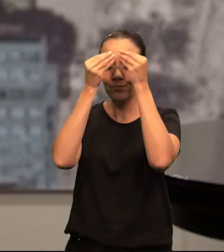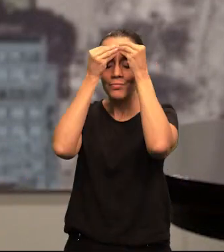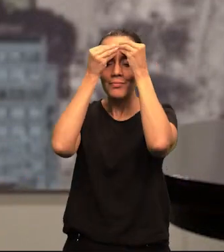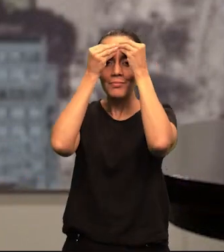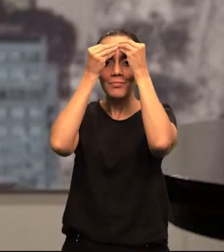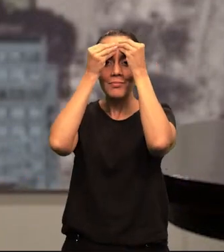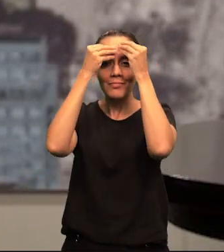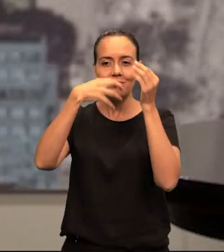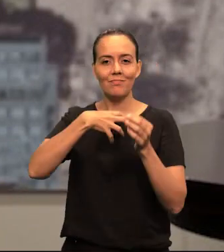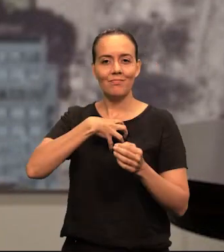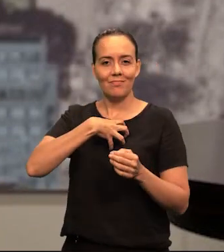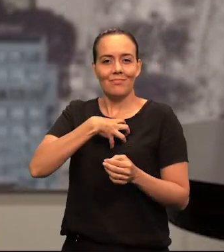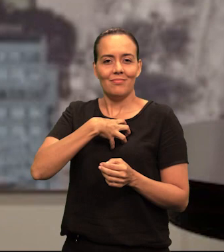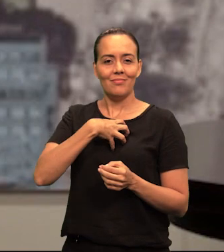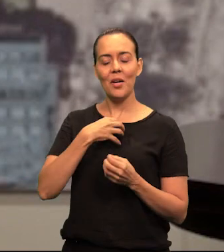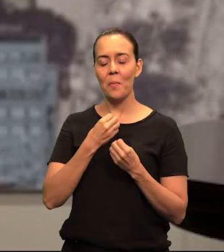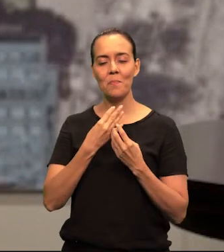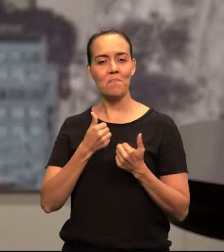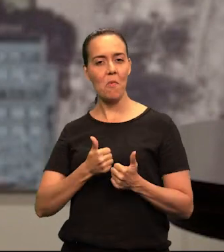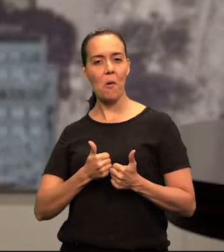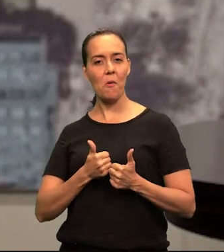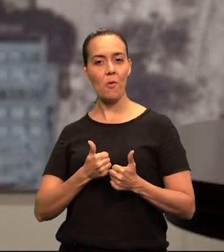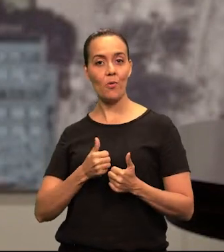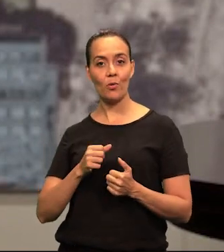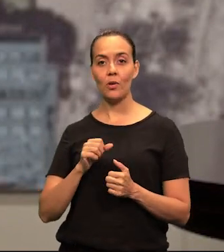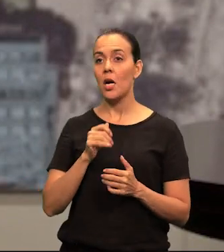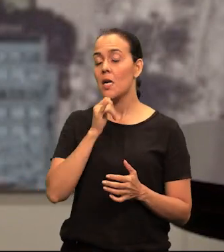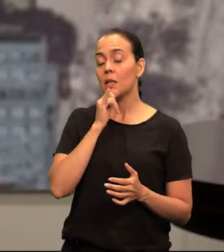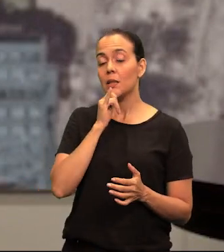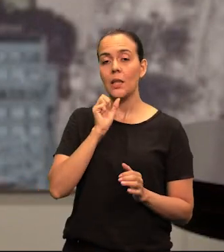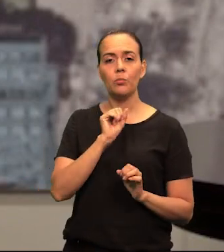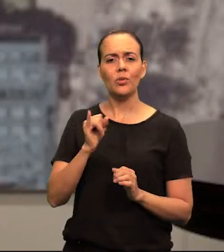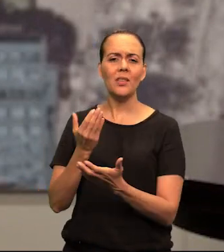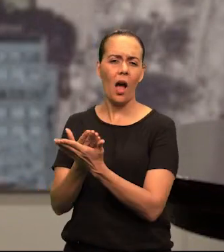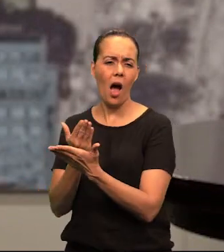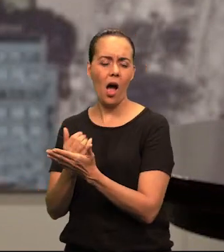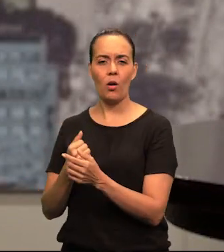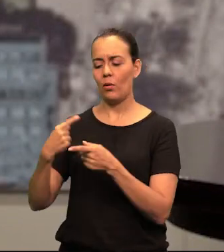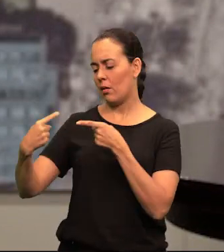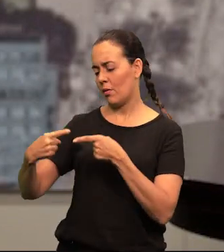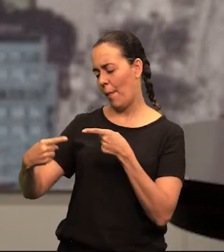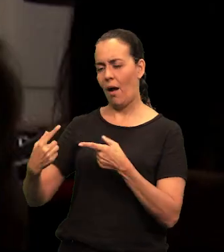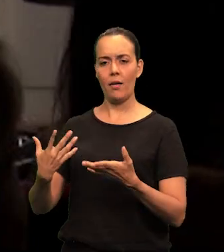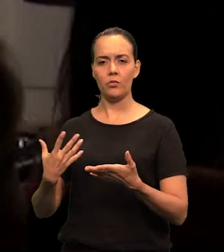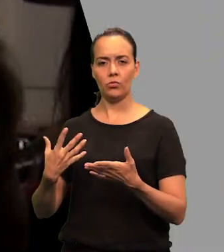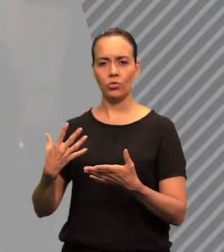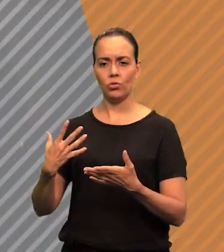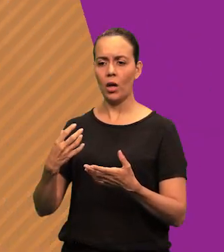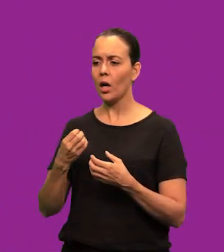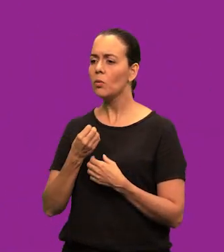Conhecimento é o que vai com você, quando você sai da aula do debate, do programa.